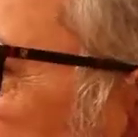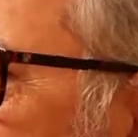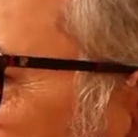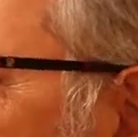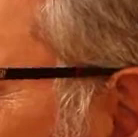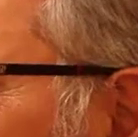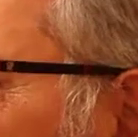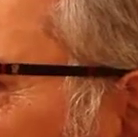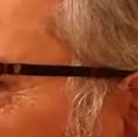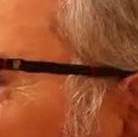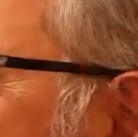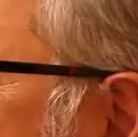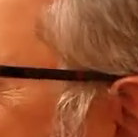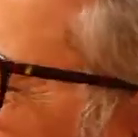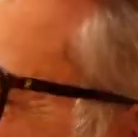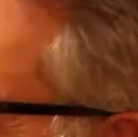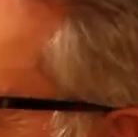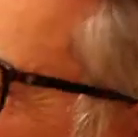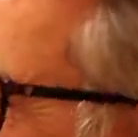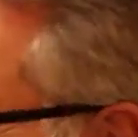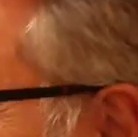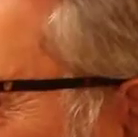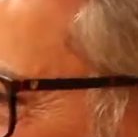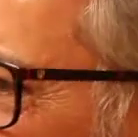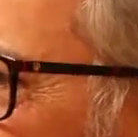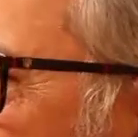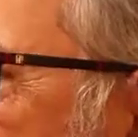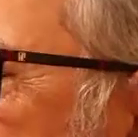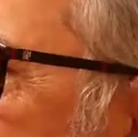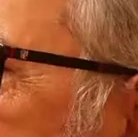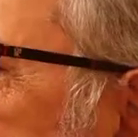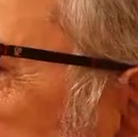ni juicio oral, después de 6 años de instrucción. Entonces